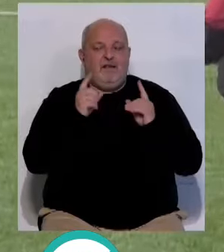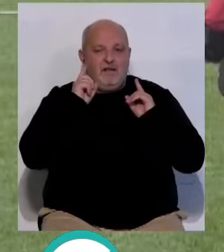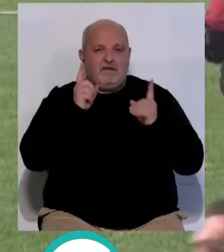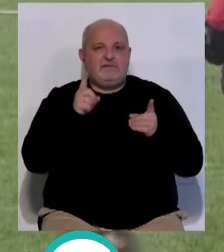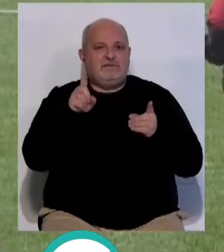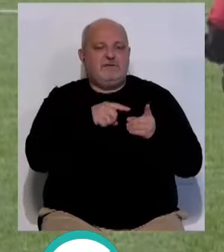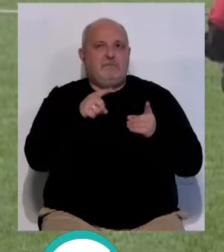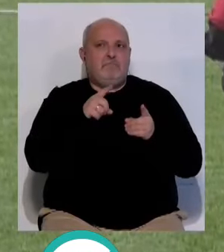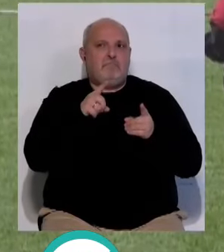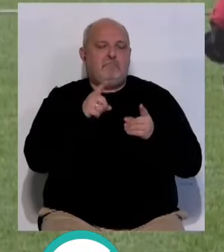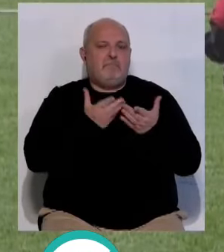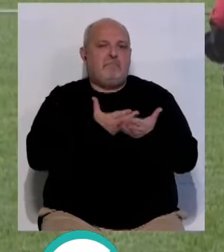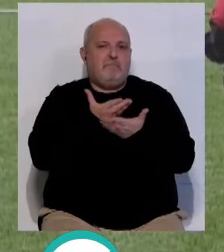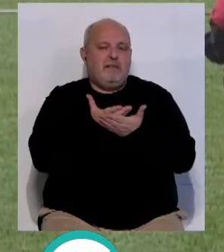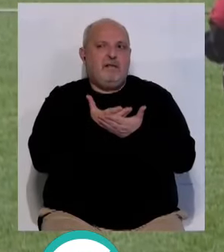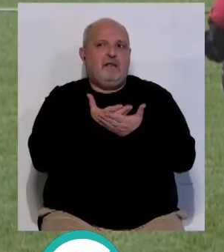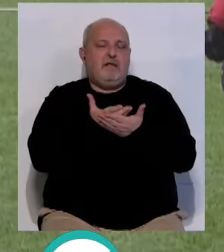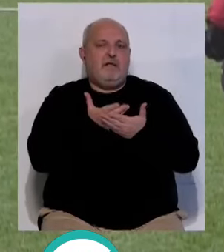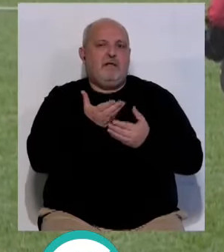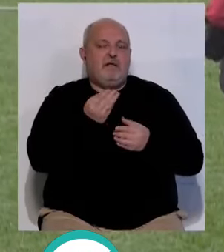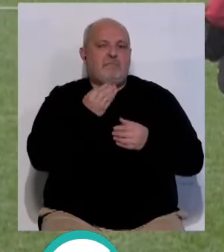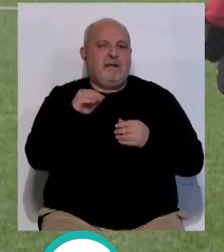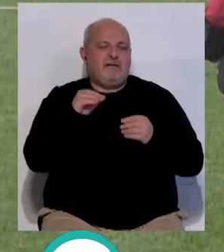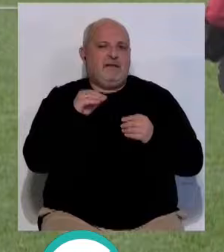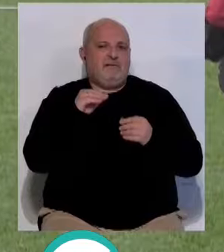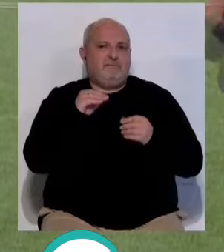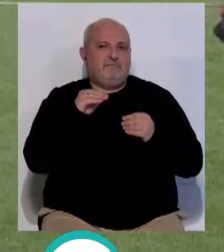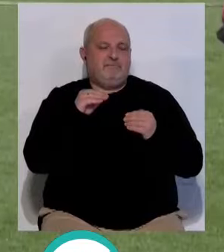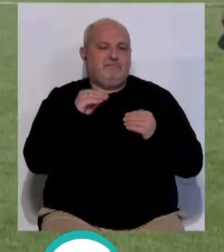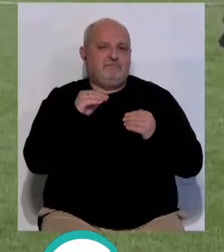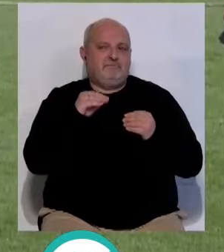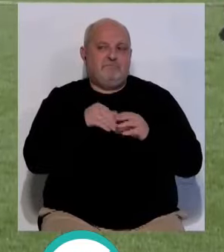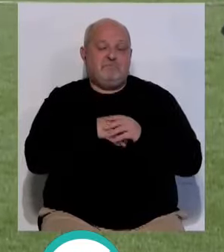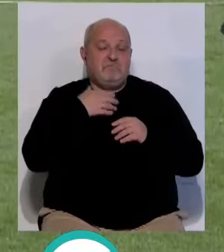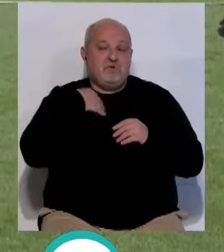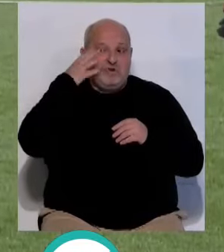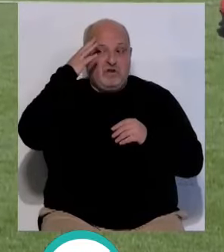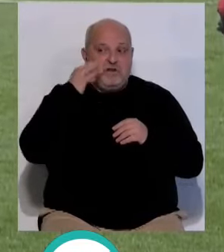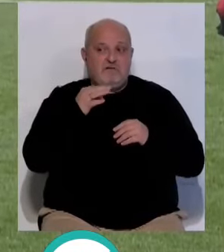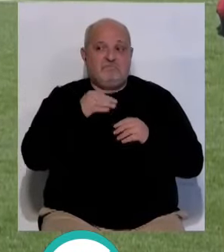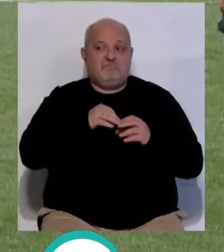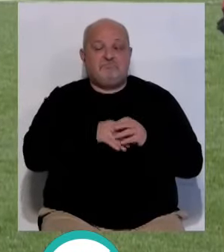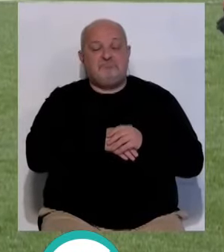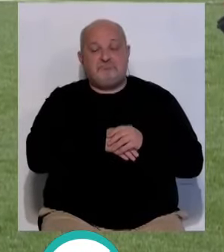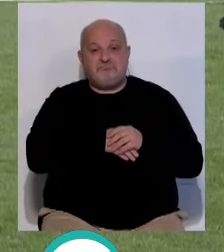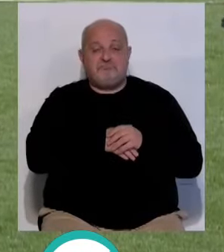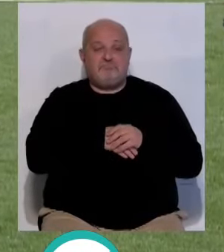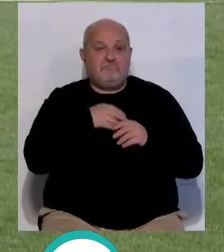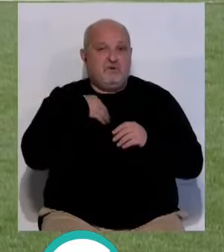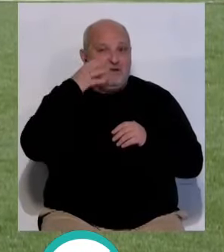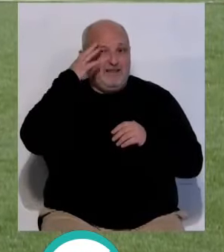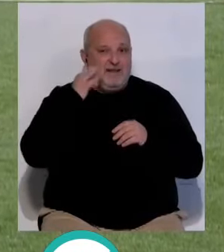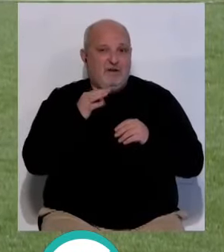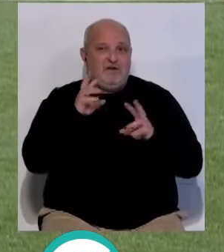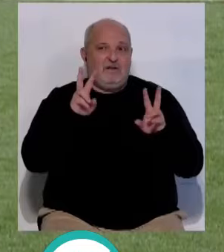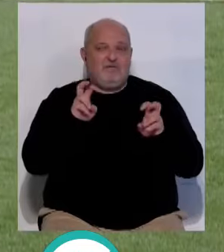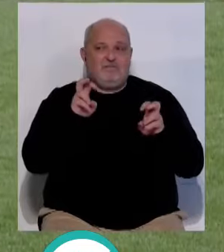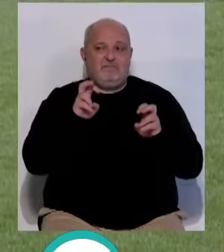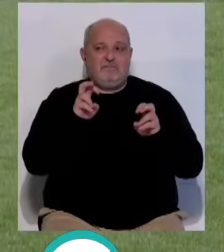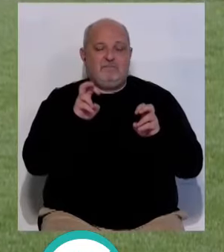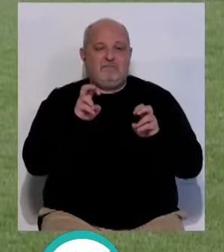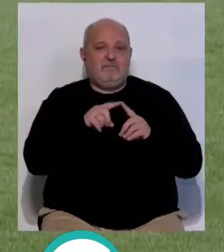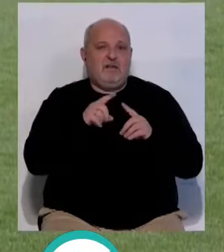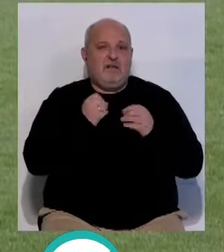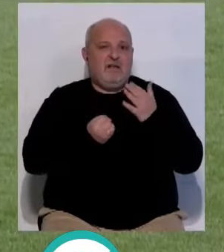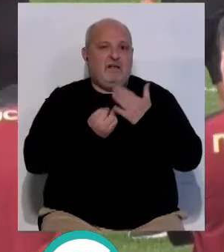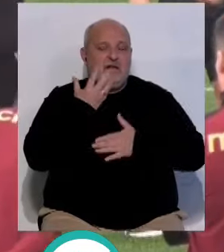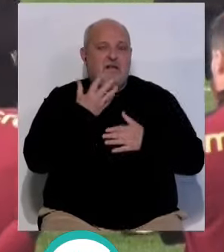la boca para pedir más refuerzos pero debería eh pero creo que con con lo que ha ocurrido de sus